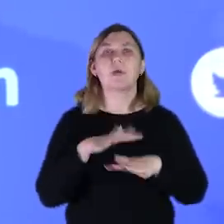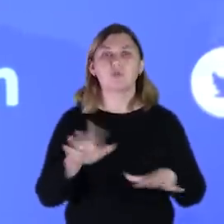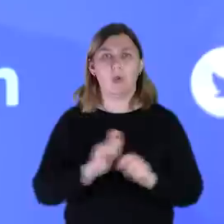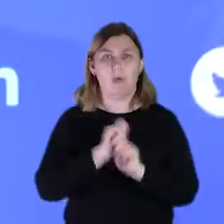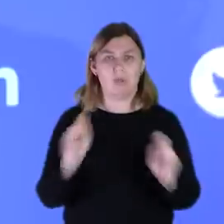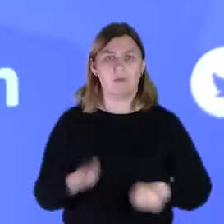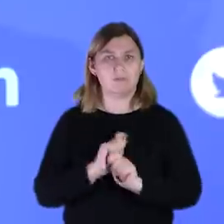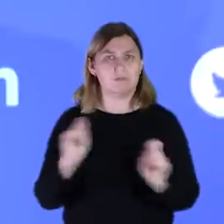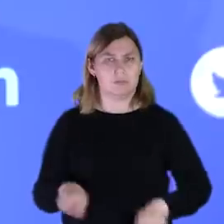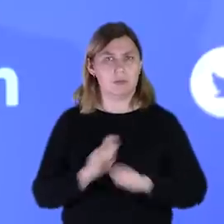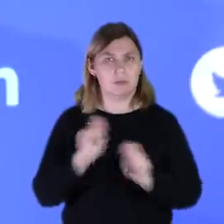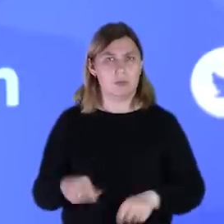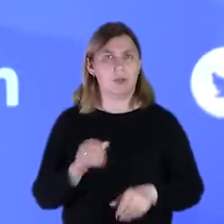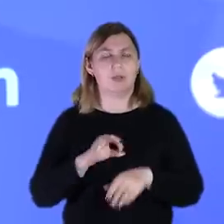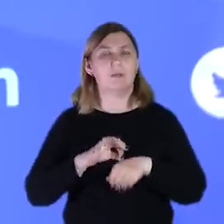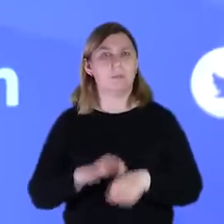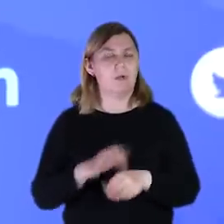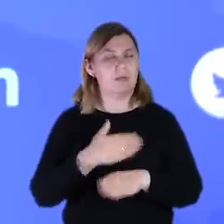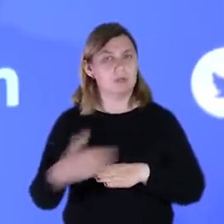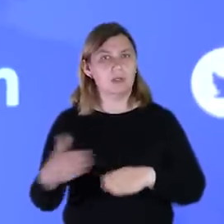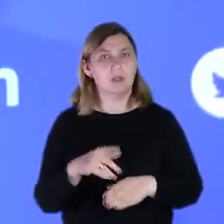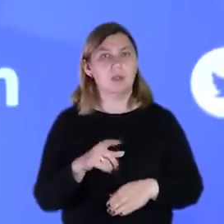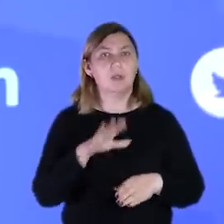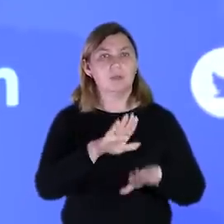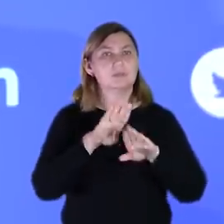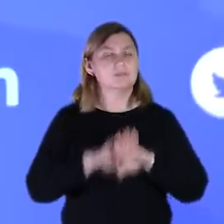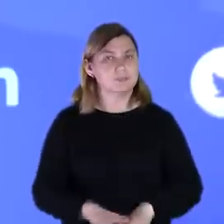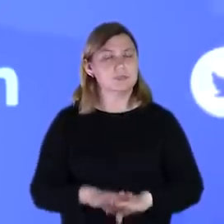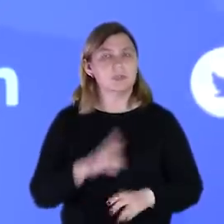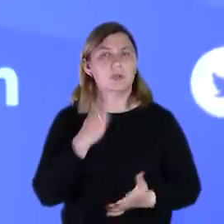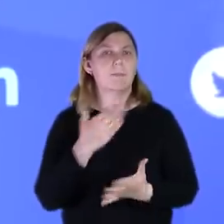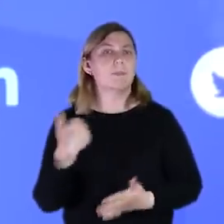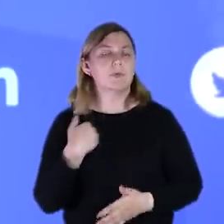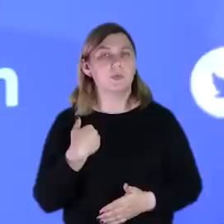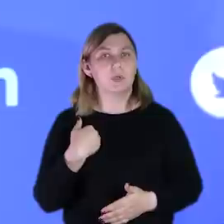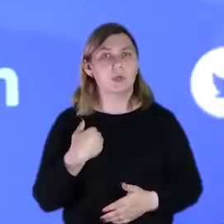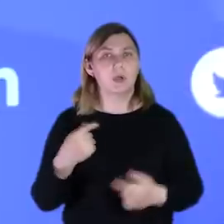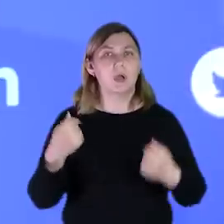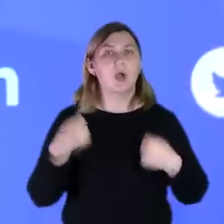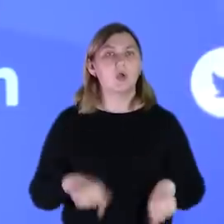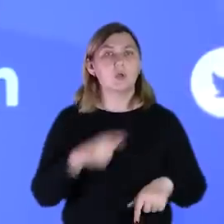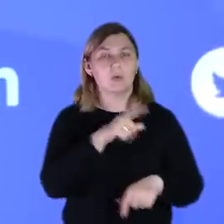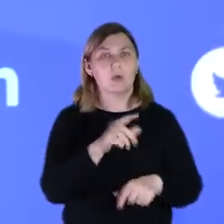rezygnacji z prowadzenia dalszych źródeł. Zachowywane były te osobowe źródła informacji,